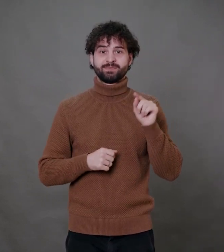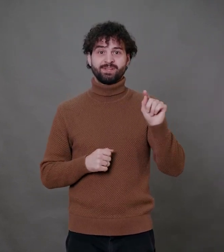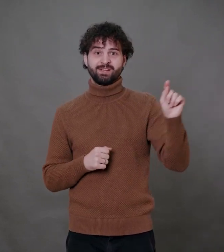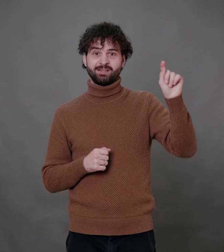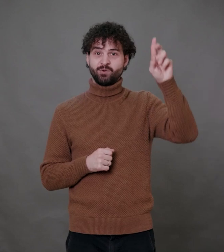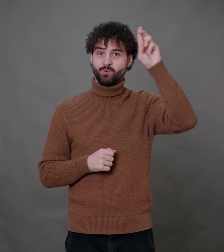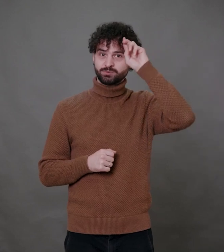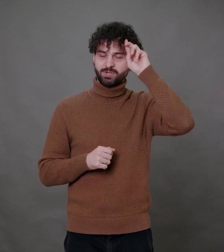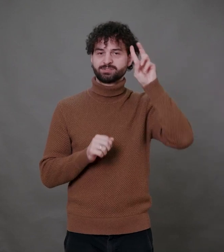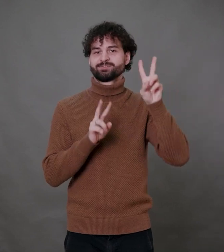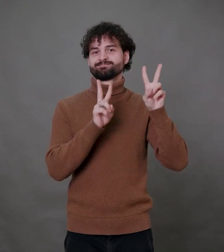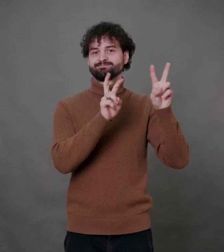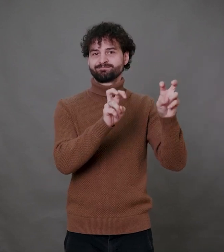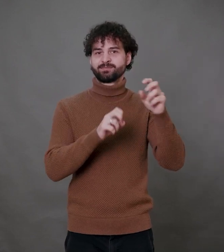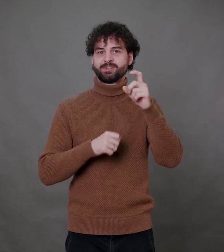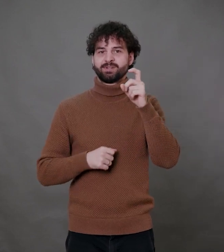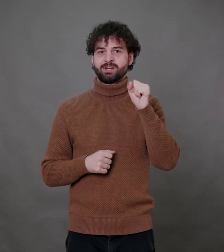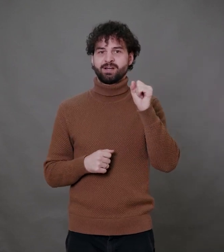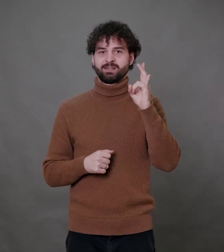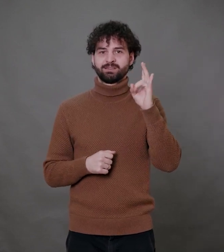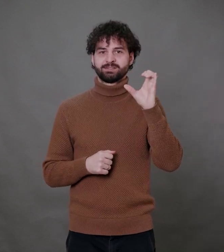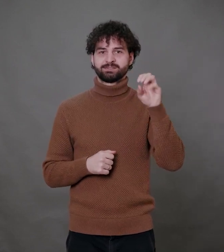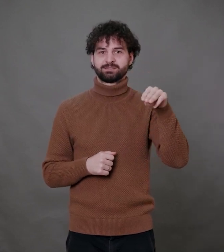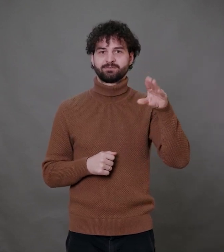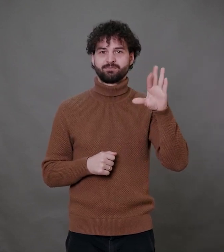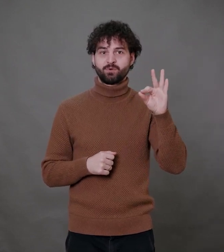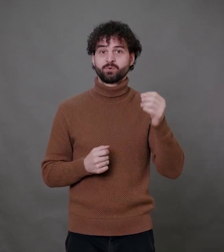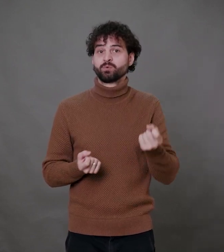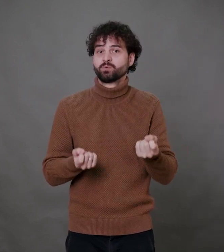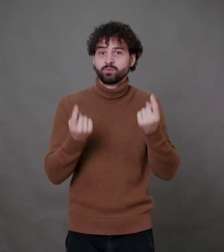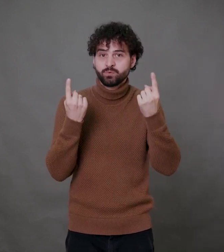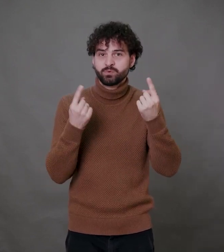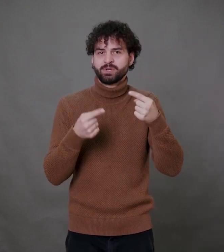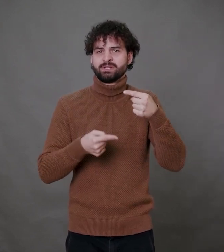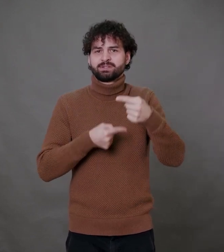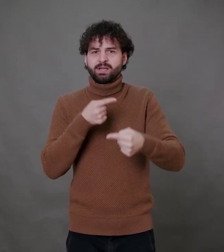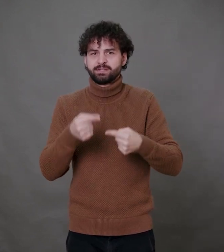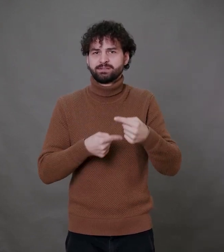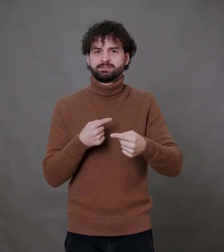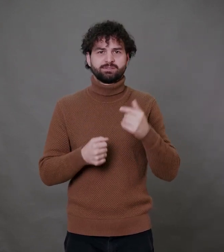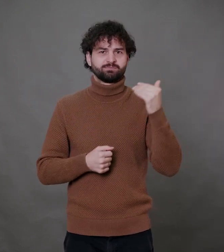Главы этих государств называли себя как было принято в Орде — хан,